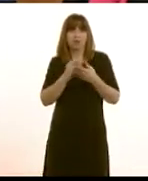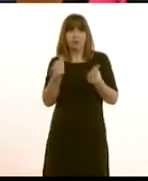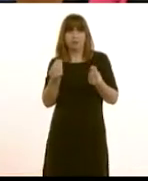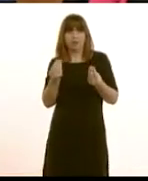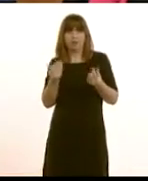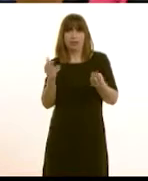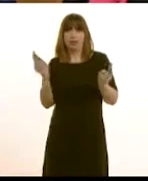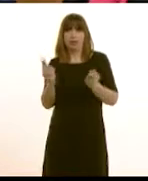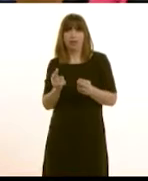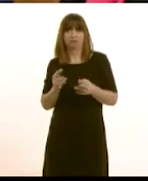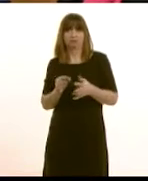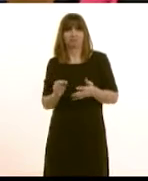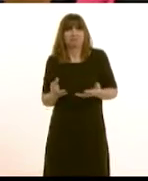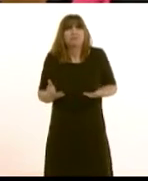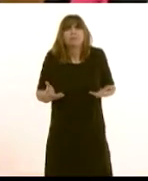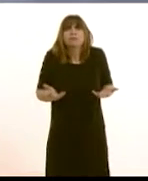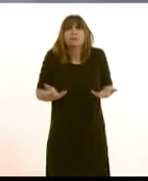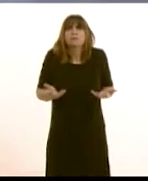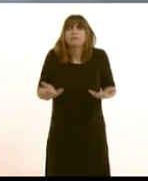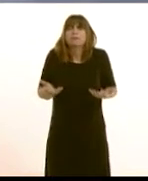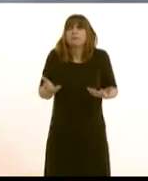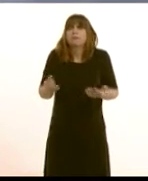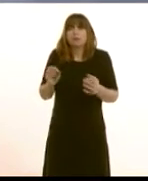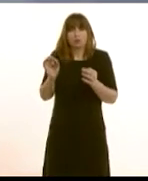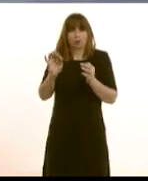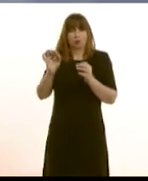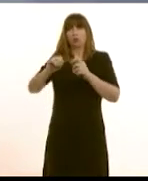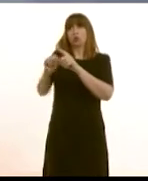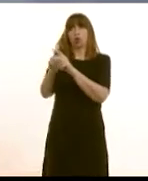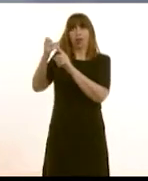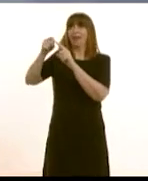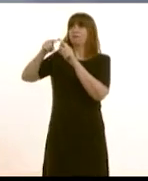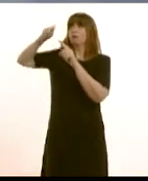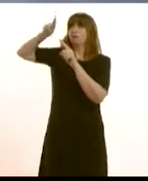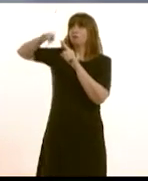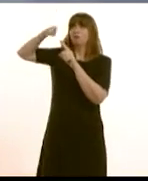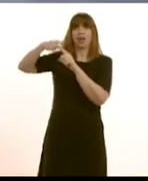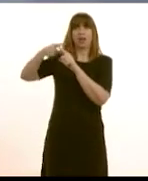Albanwyr yn rhedeg gwasanaethau mewn i Loegr, ond am ryw reswm mae syniad gan Lywodraeth